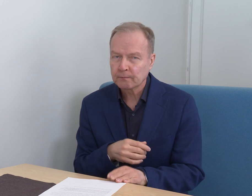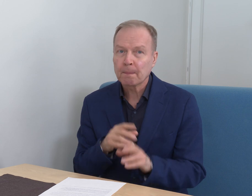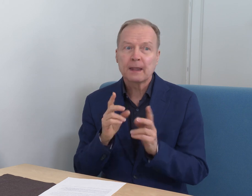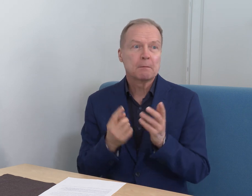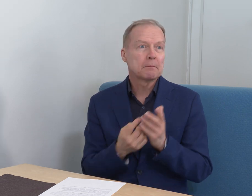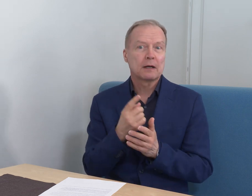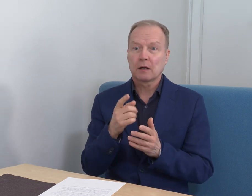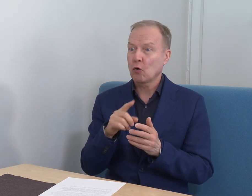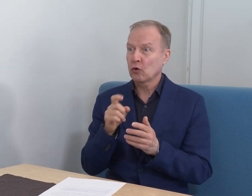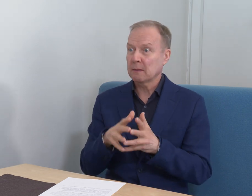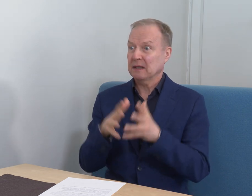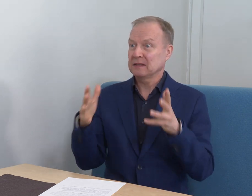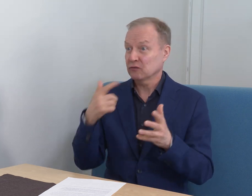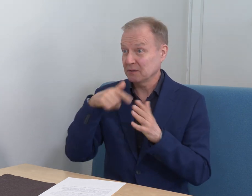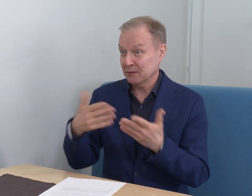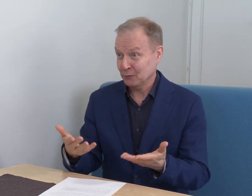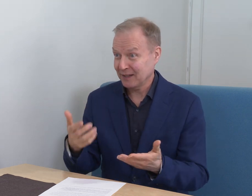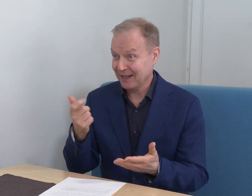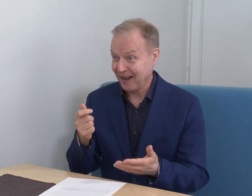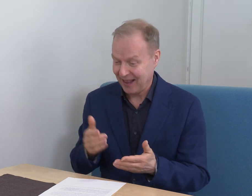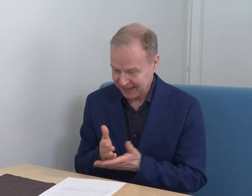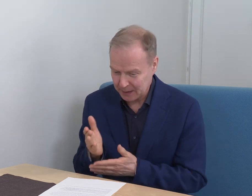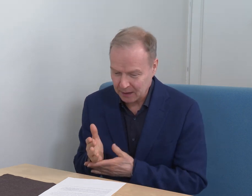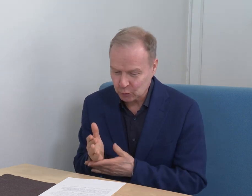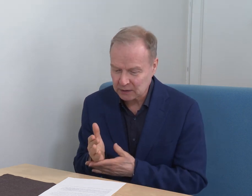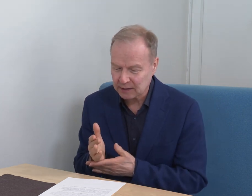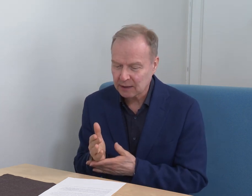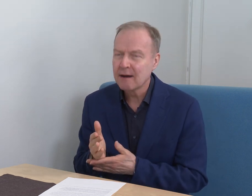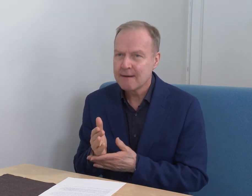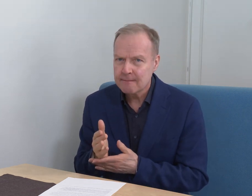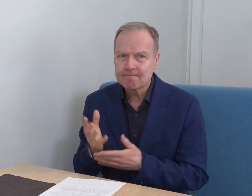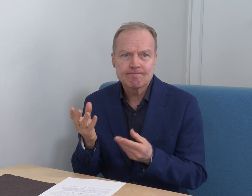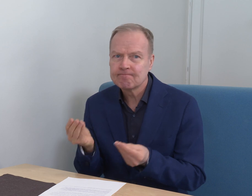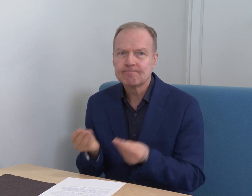Mikäli ongelma on iso, kuten nyt Kelan uusi linjaus -